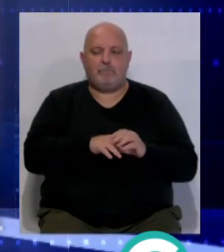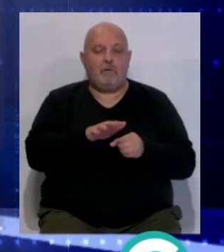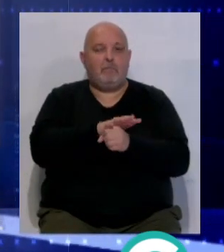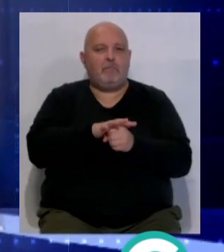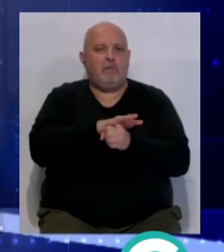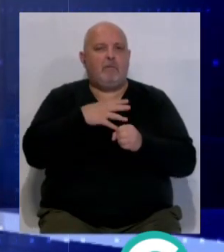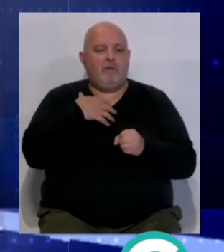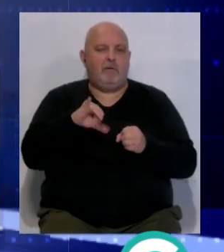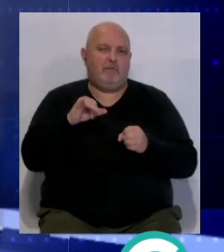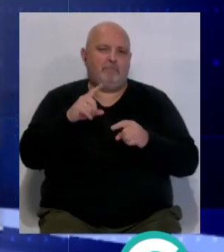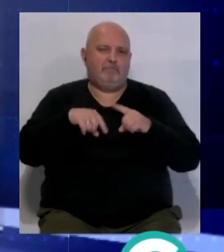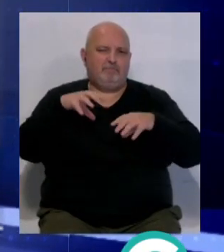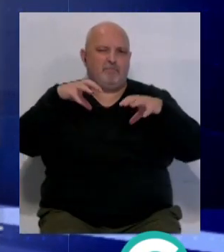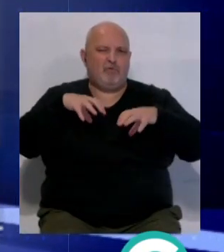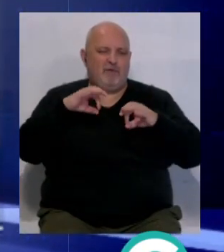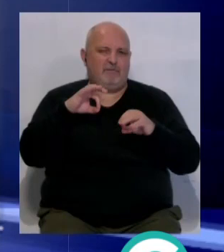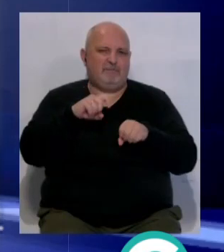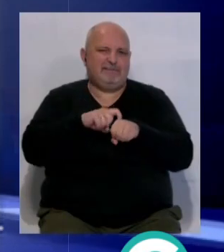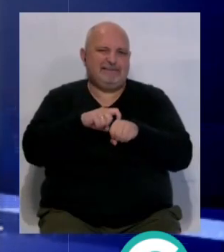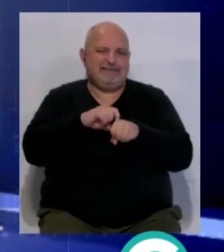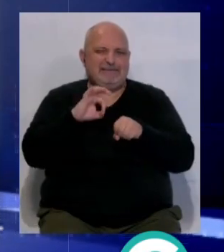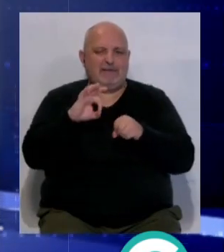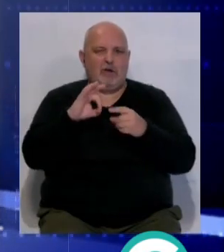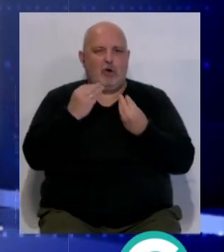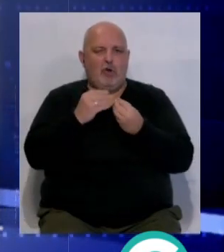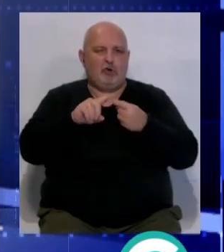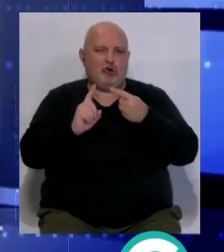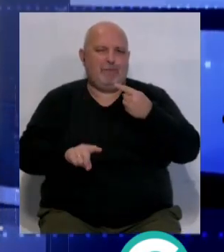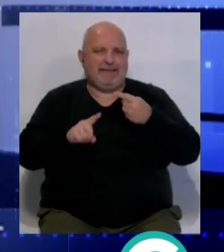provincia Se esperan precipitaciones que podrían estar acompañadas de tormentas y